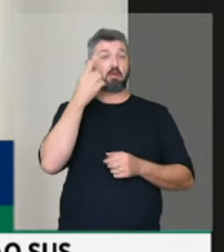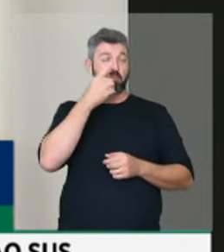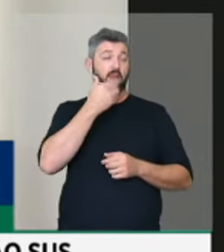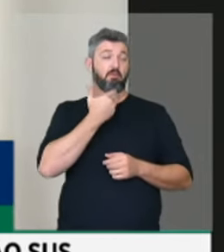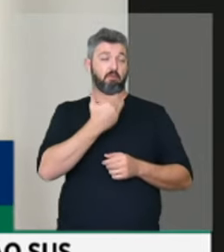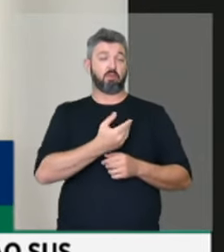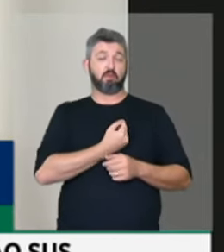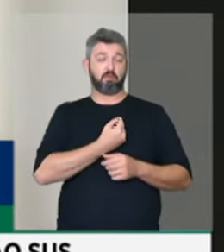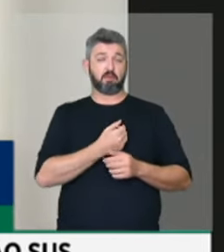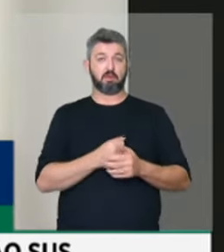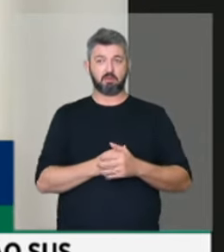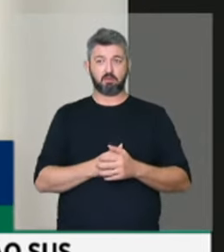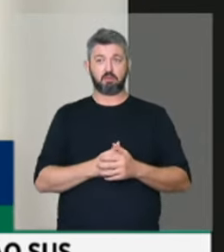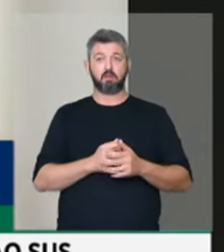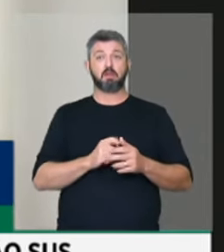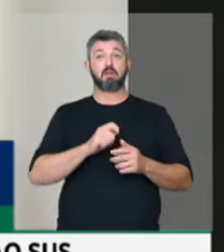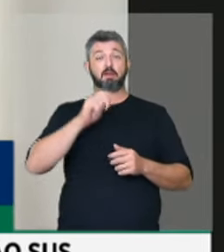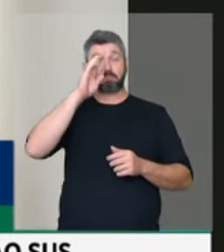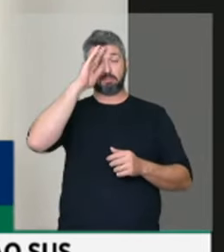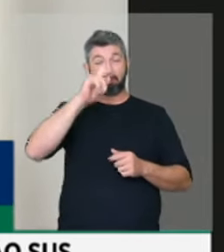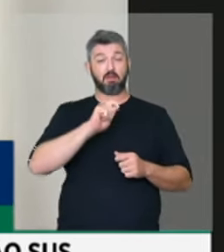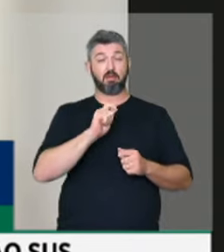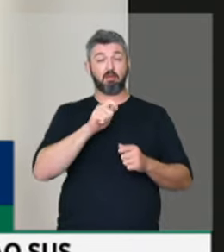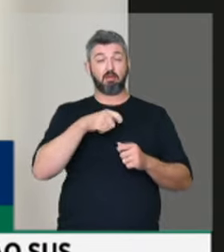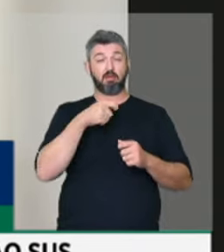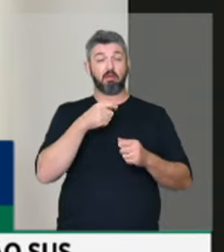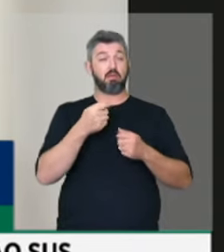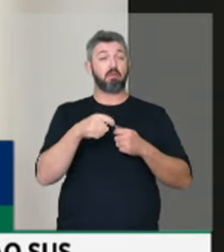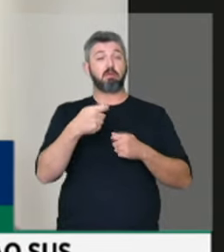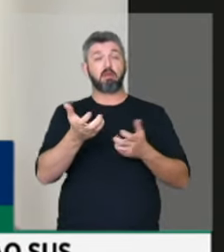QUE QUEREM ENCONTRAR CAMINHOS, O CAMINHO DA CRIATIVIDADE, POR EXEMPLO, DOS LEITOS AGORA.